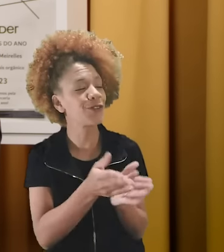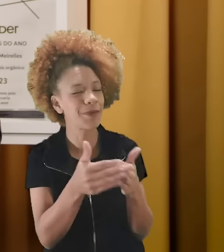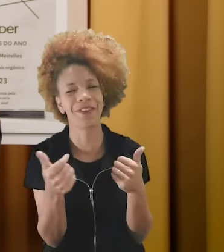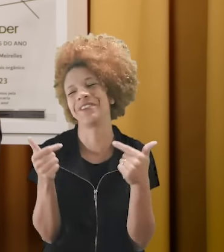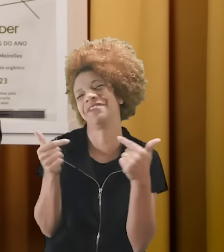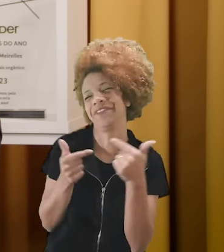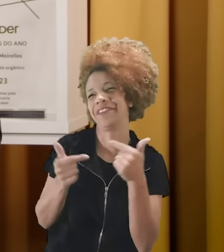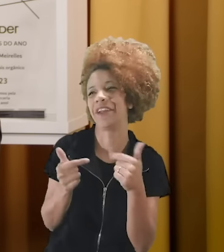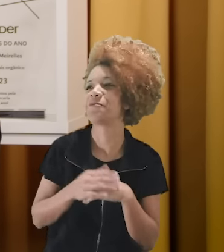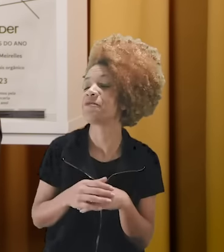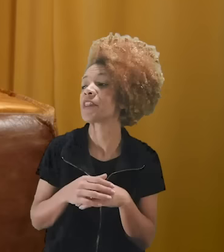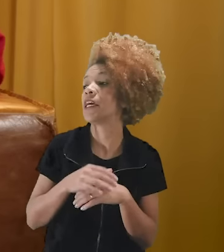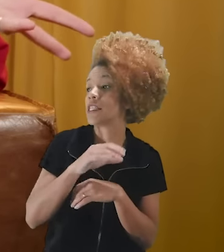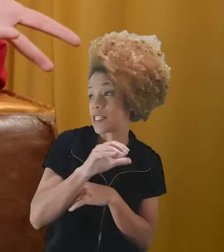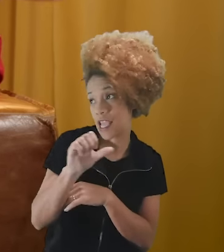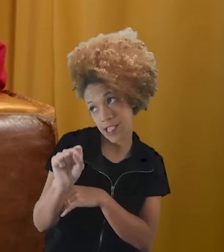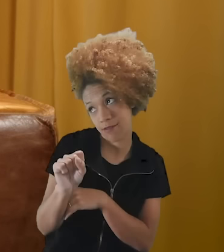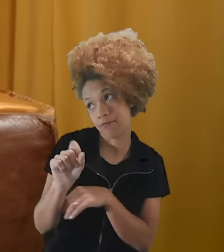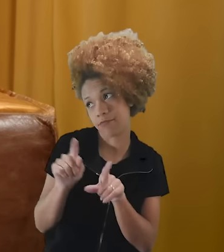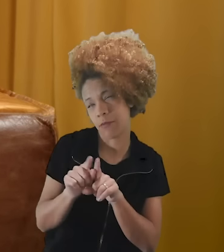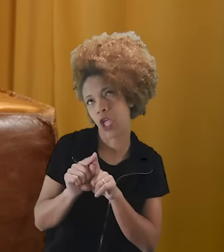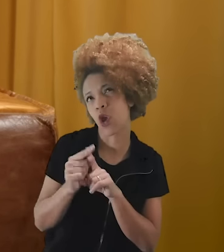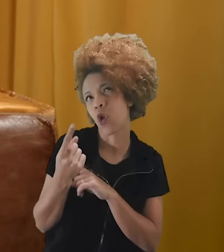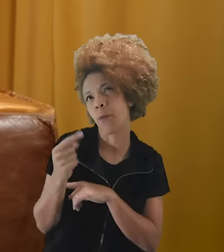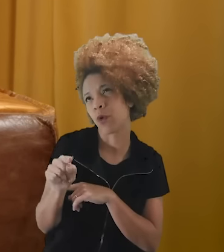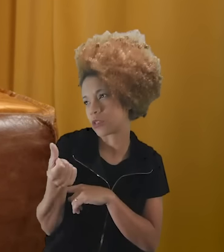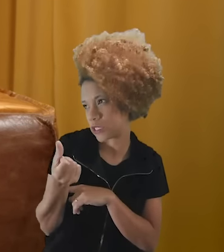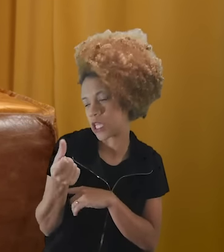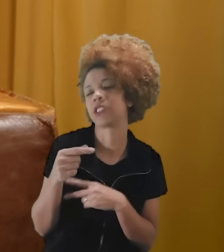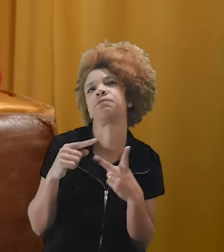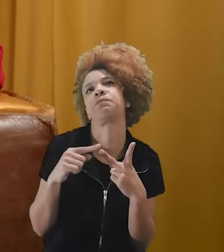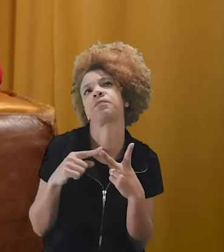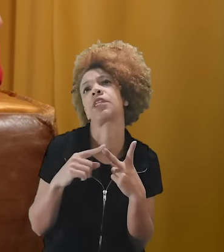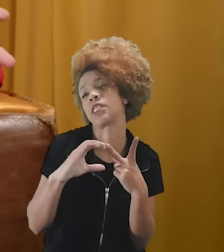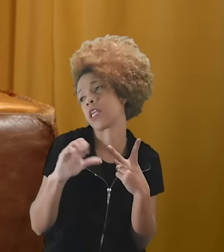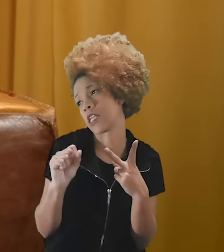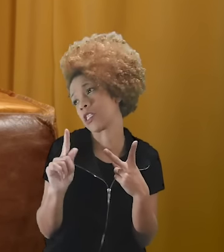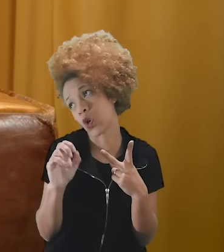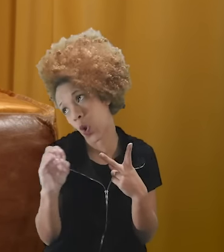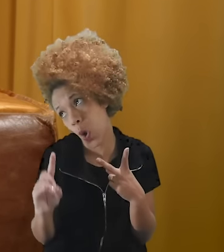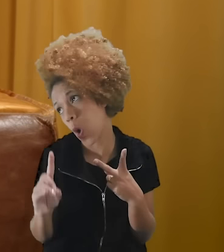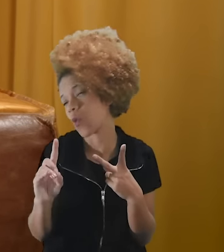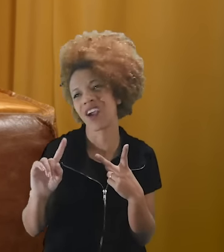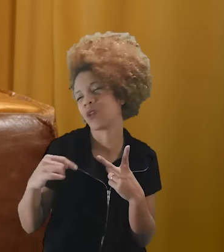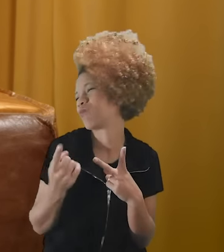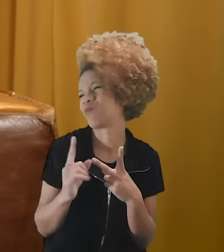por favor e eu jogava CS é 1.6 na época depois ele virou o csg eu não fui para essa anização